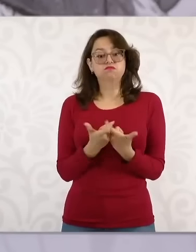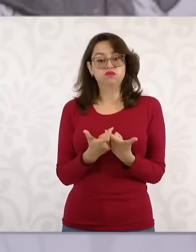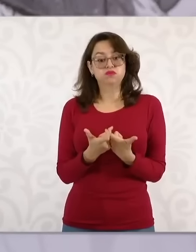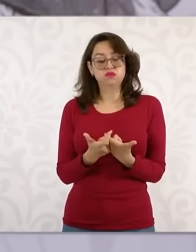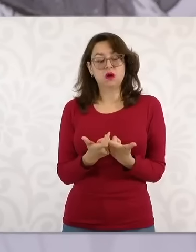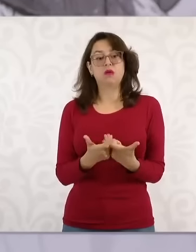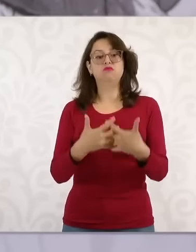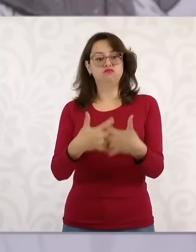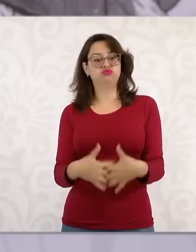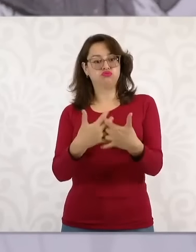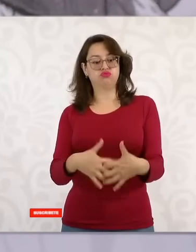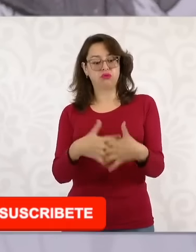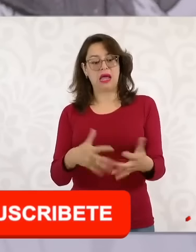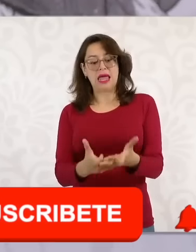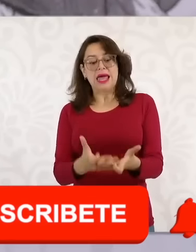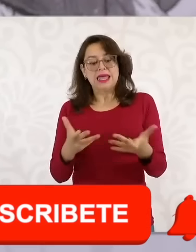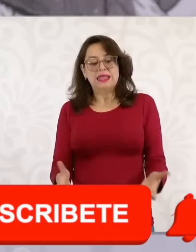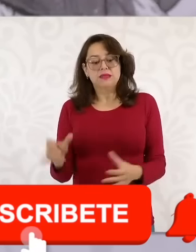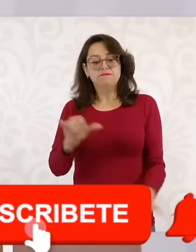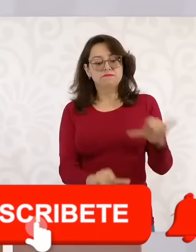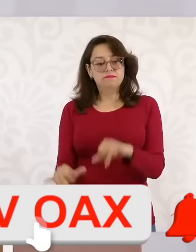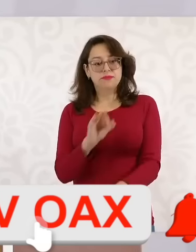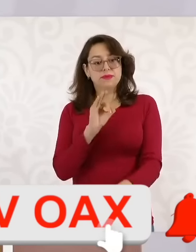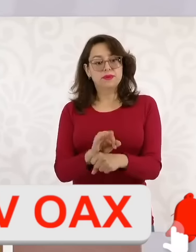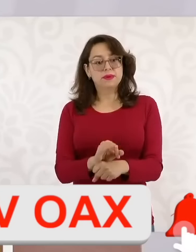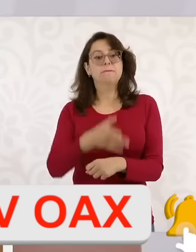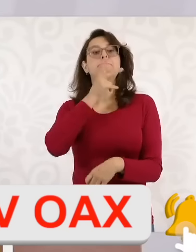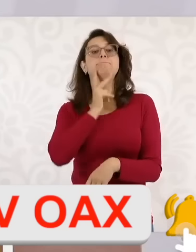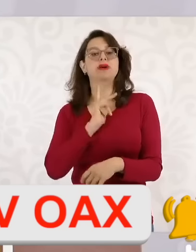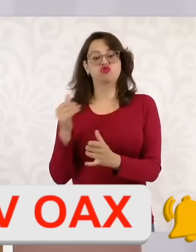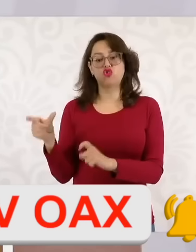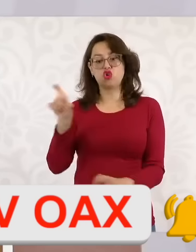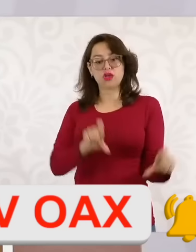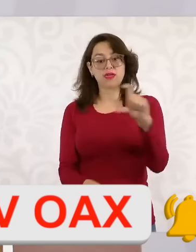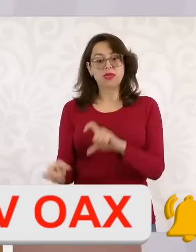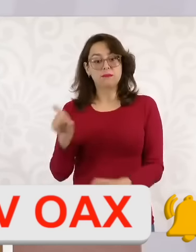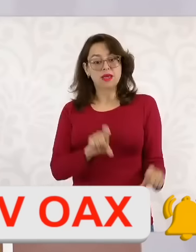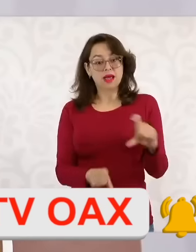para producir más fertilizantes y también para una parte petroquímica en donde Pemex no pierde